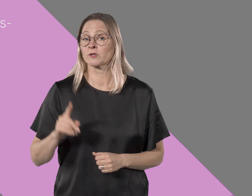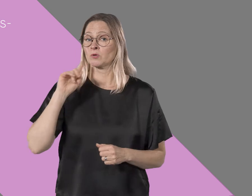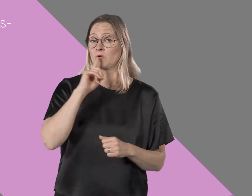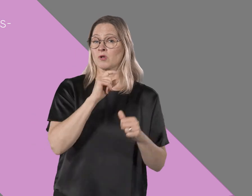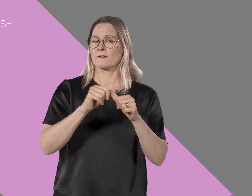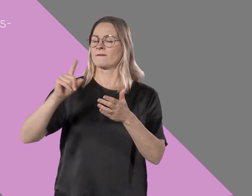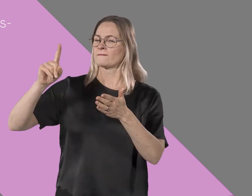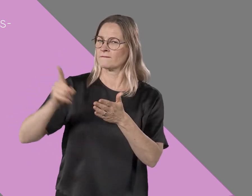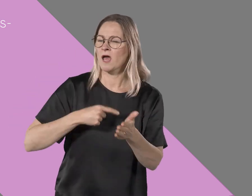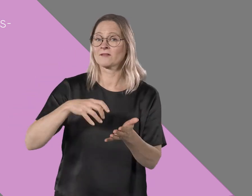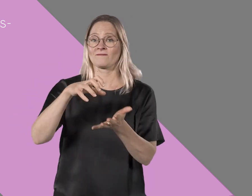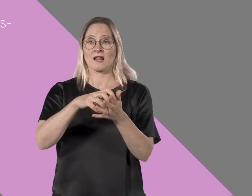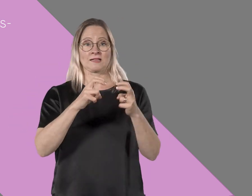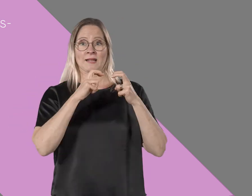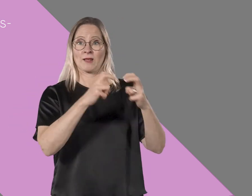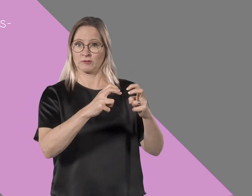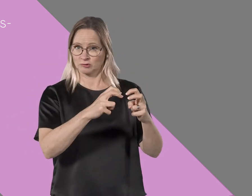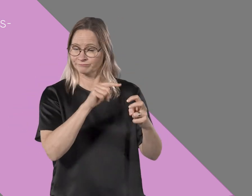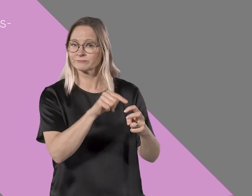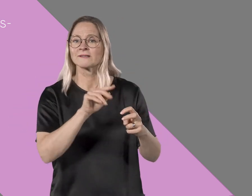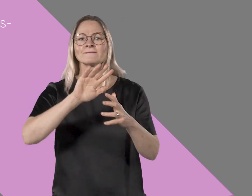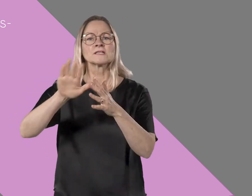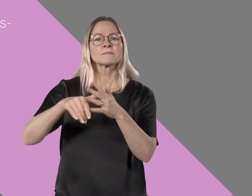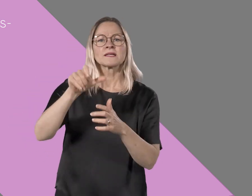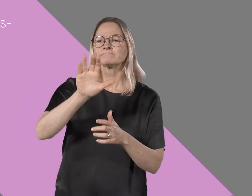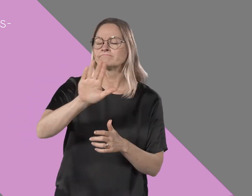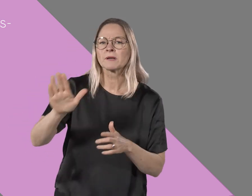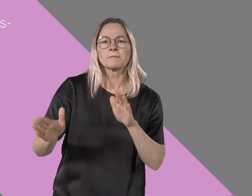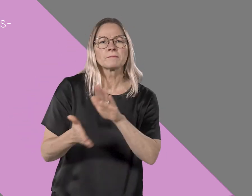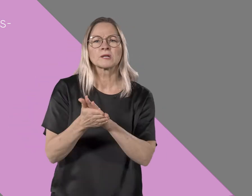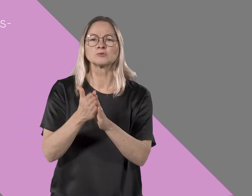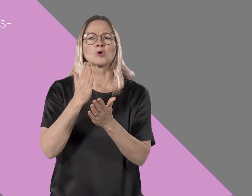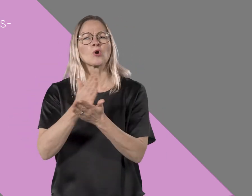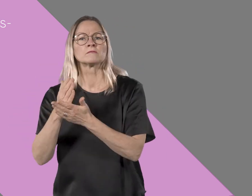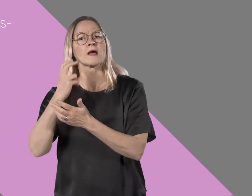Kuurojen Liitto vaatii, että valtioneuvosto turvaa viittomakielisten perusoikeudet -